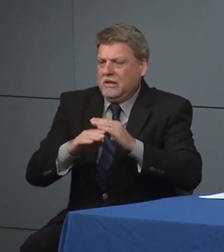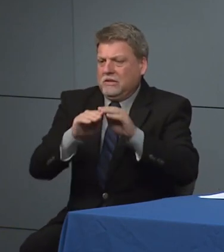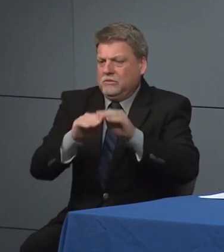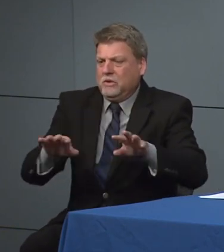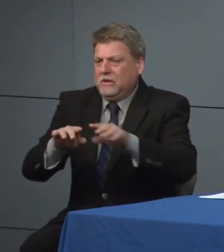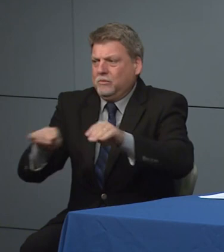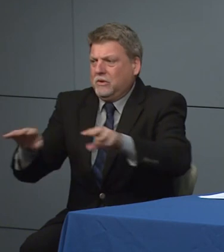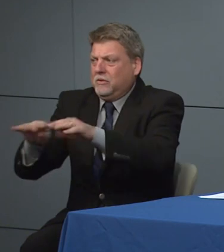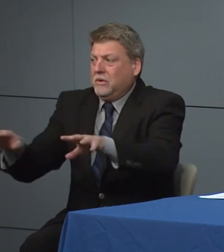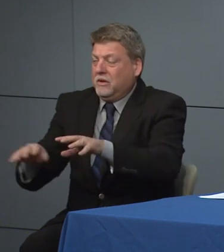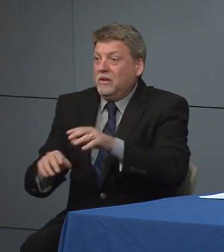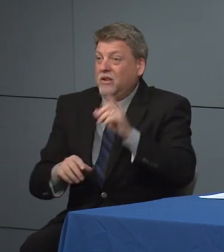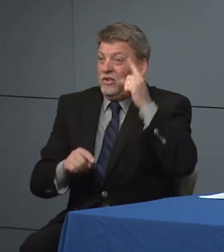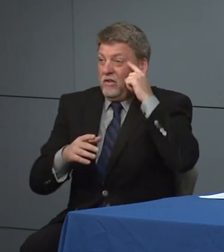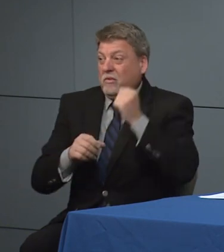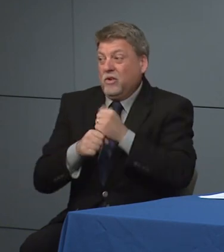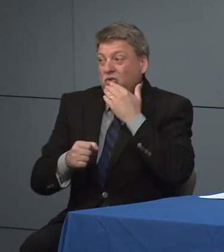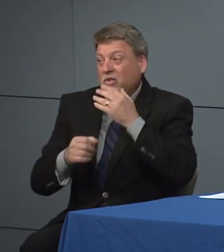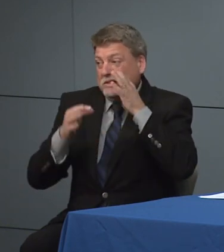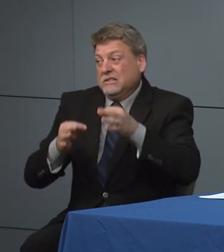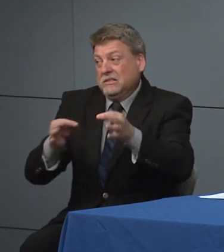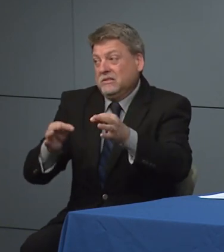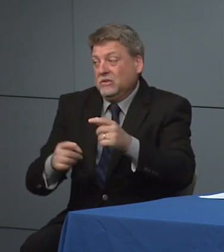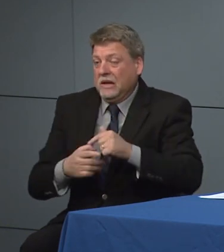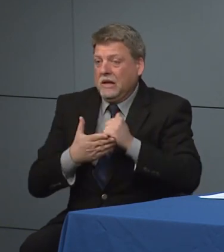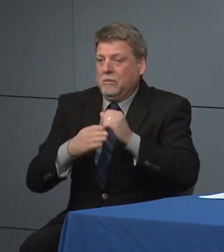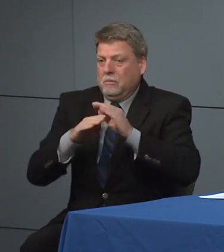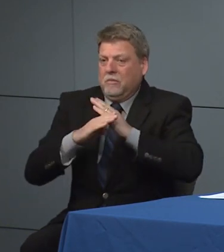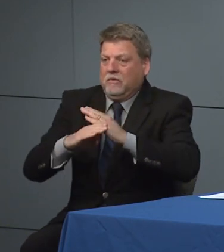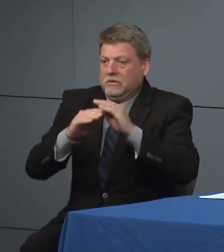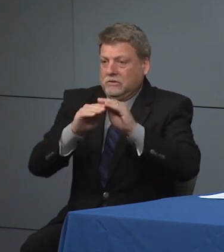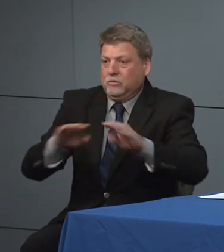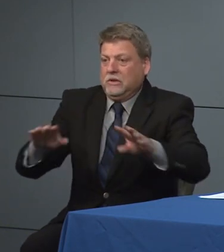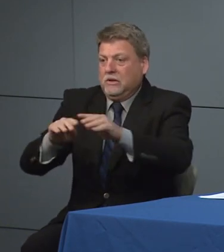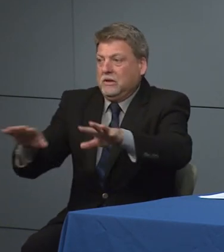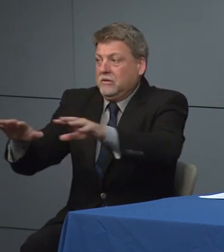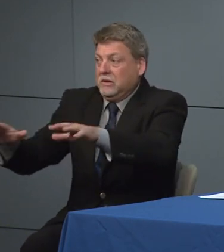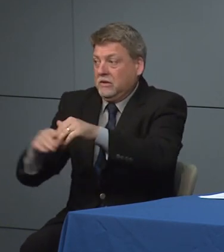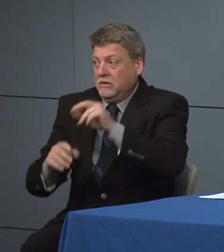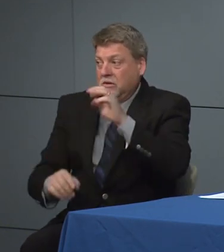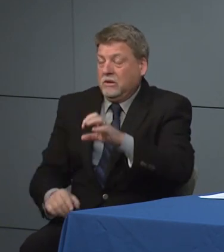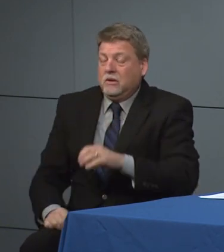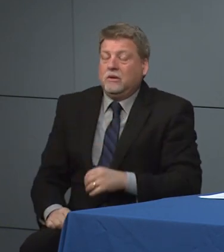que tenemos una estrategia de contención bastante en el segura.